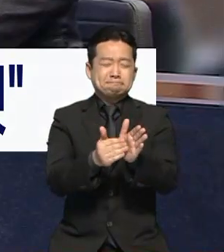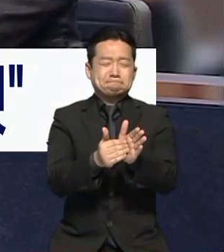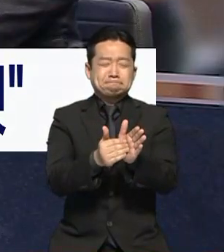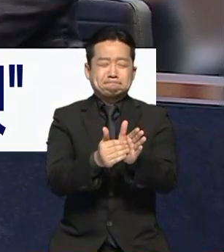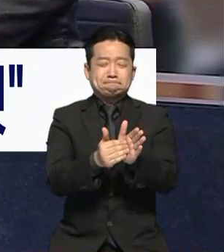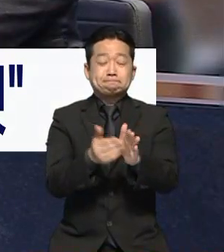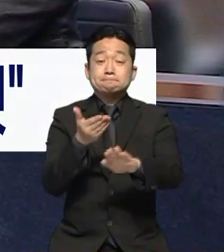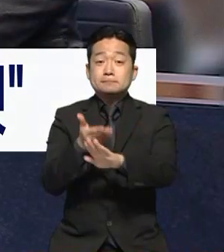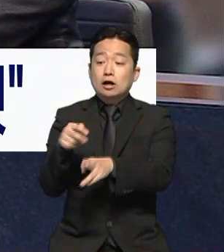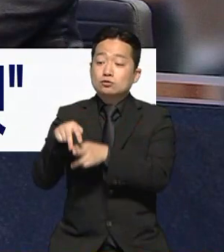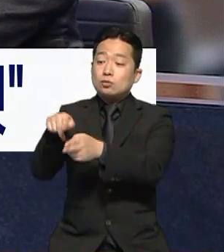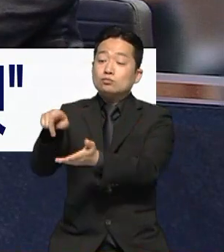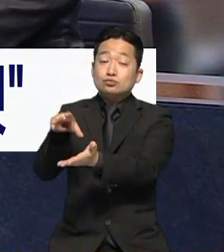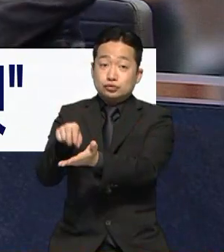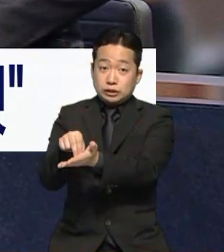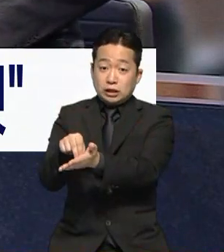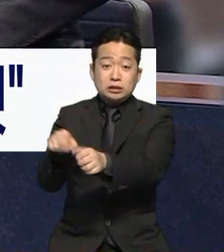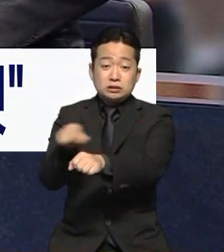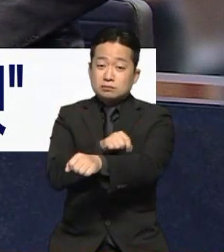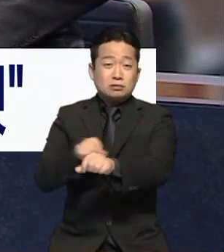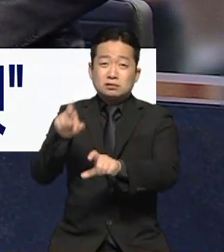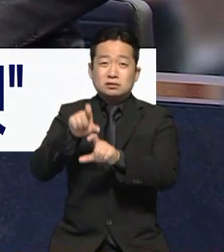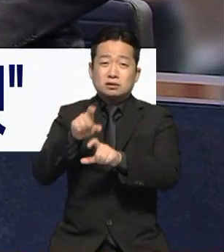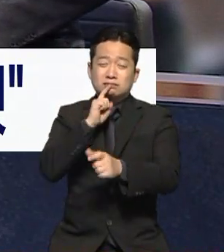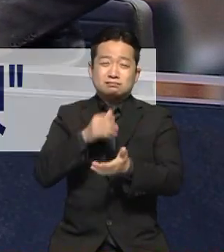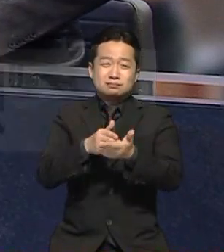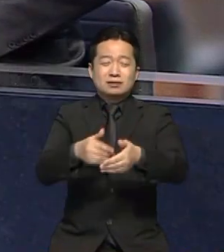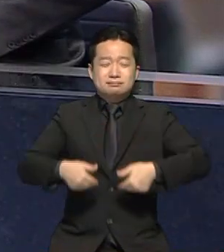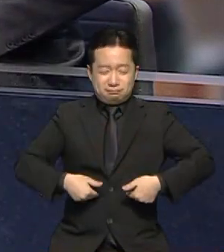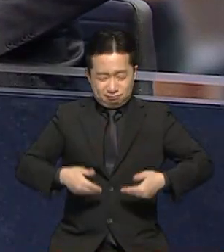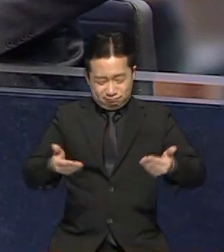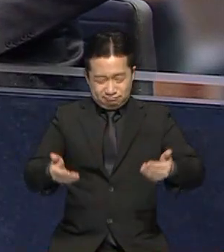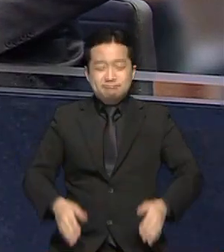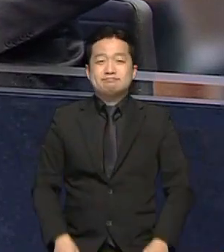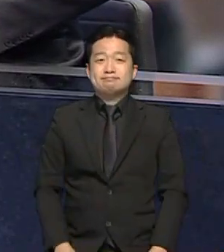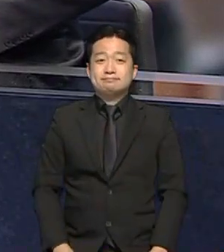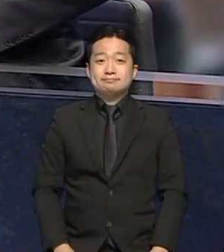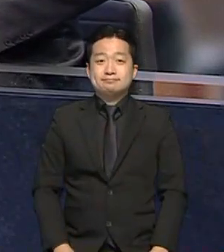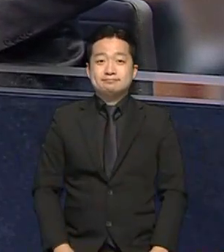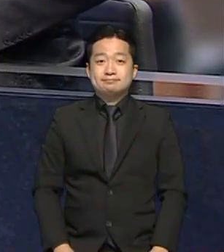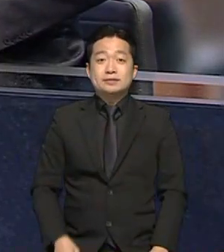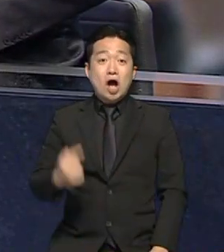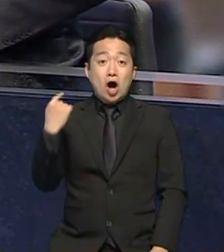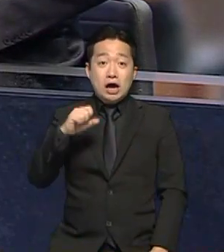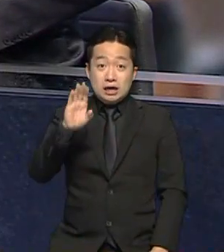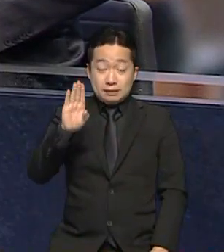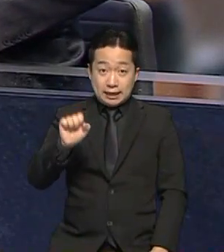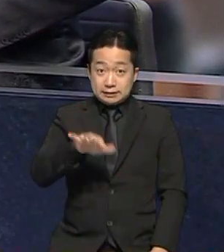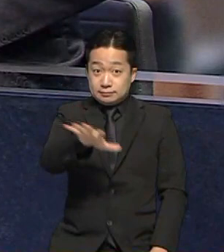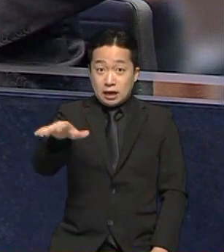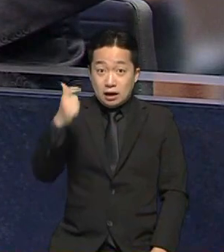다른 후보 문제에 대해서는 제가 특별히 말씀 안 드리는 게 나을 것 같습니다. (앵커) 알겠습니다. 어제 SBS 여론조사 결과에서 한 가지 또